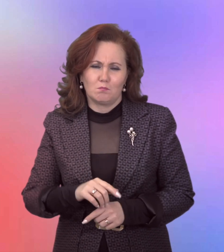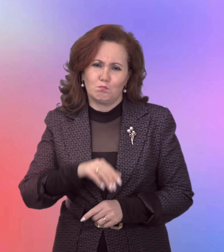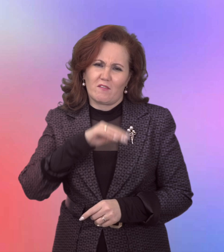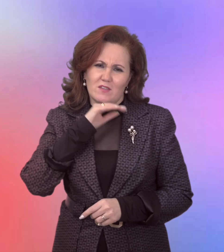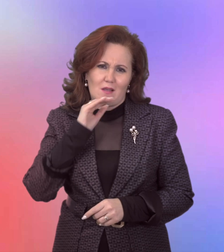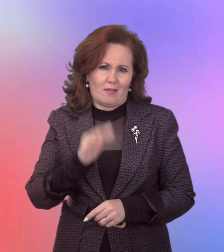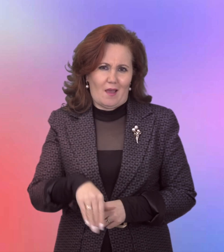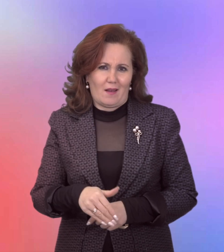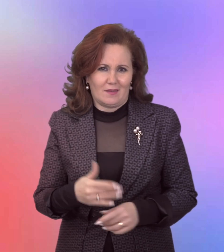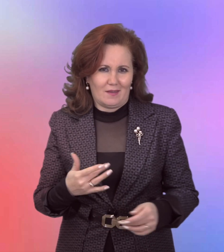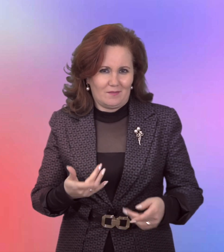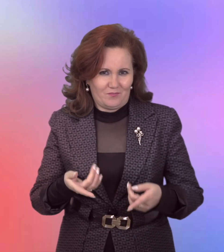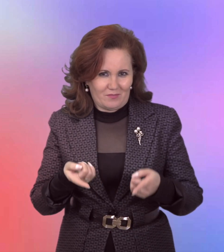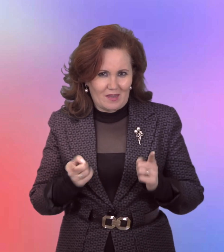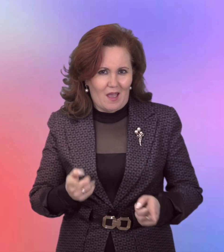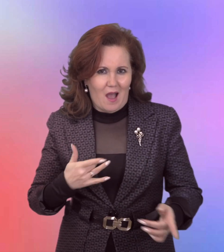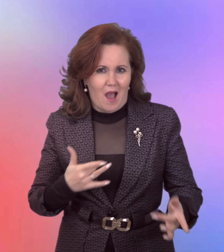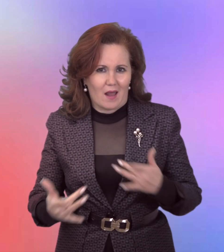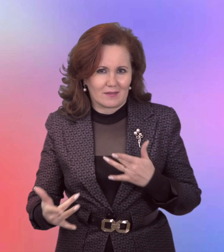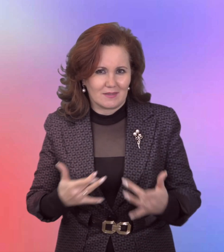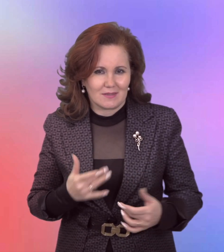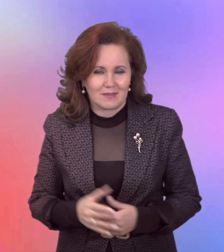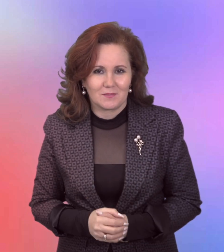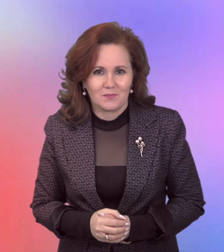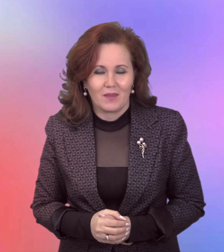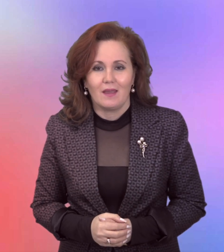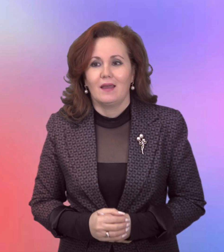профессиональные артисты.